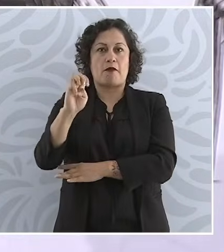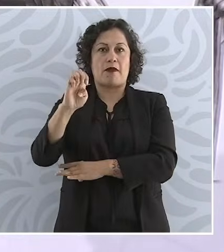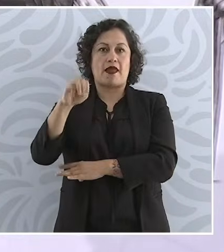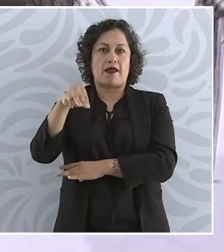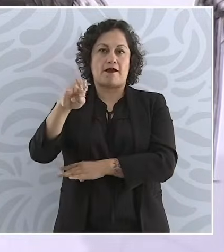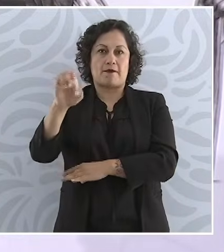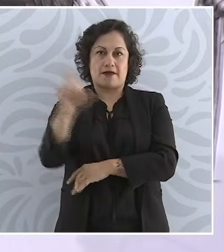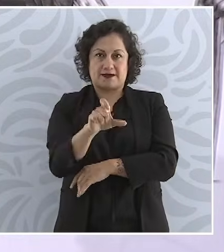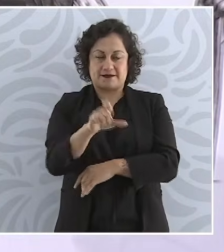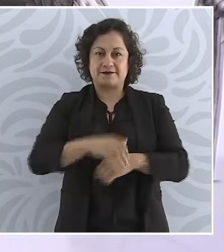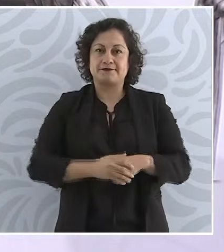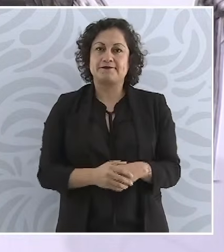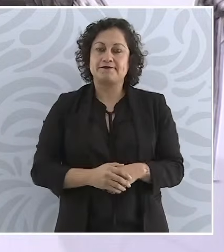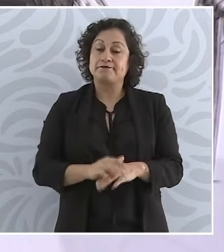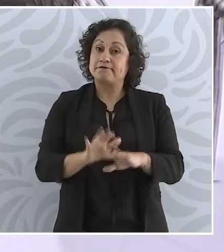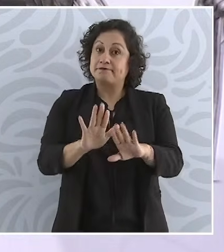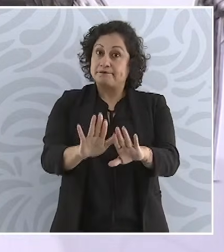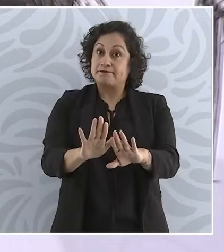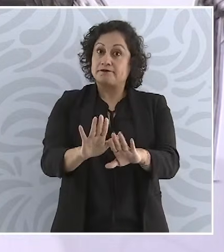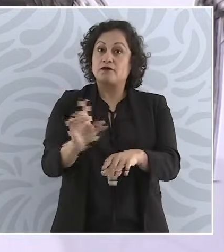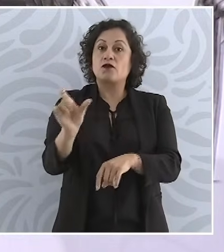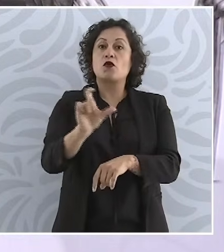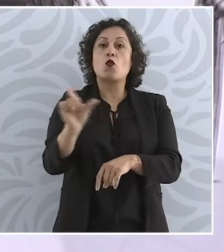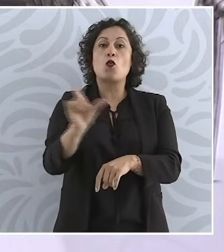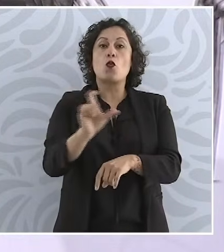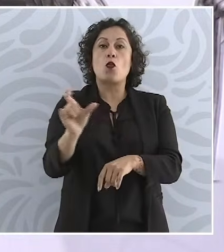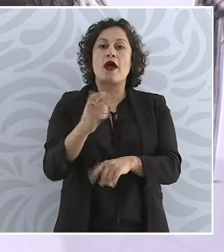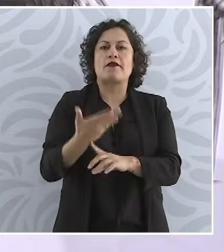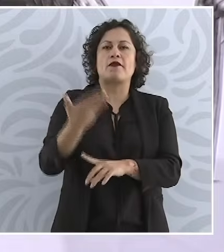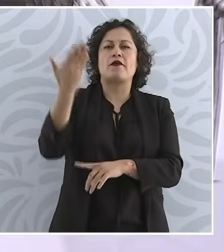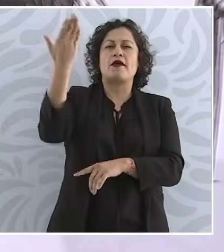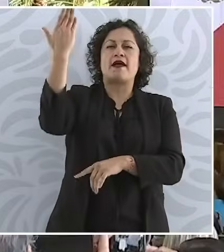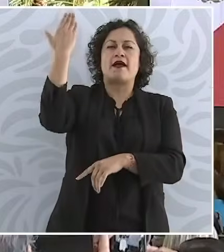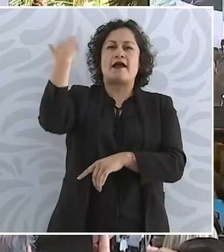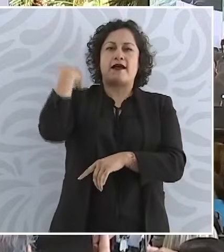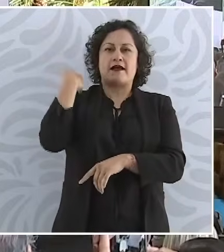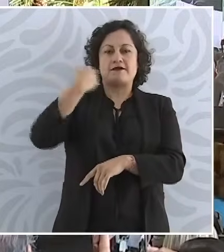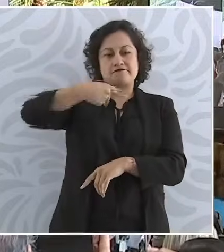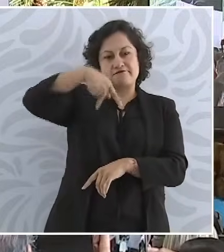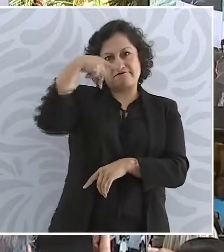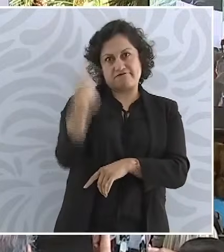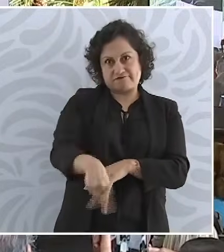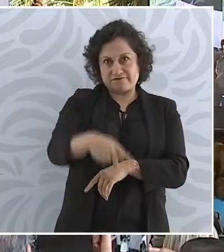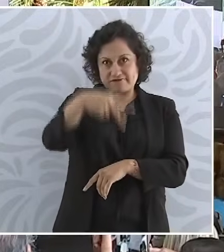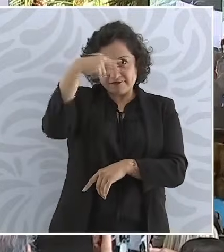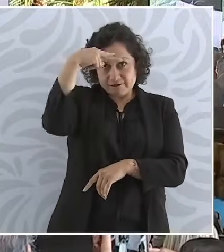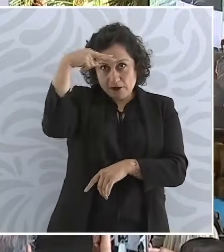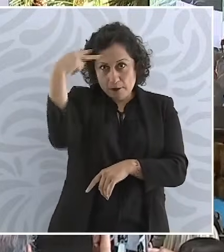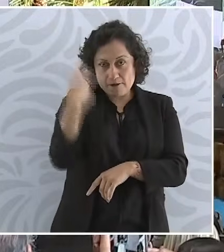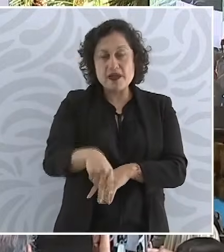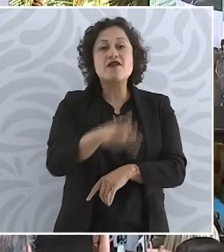día después de la expropiación el general Lázaro Cárdenas dijo